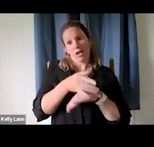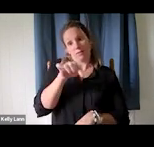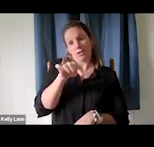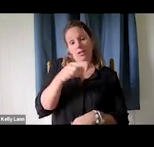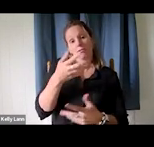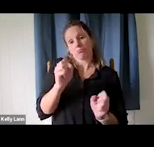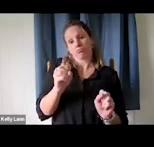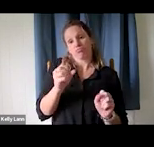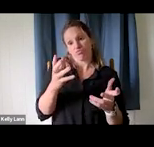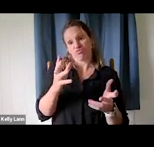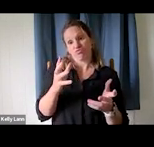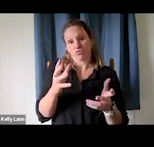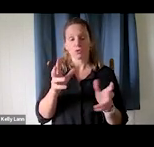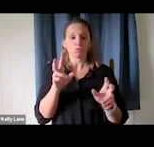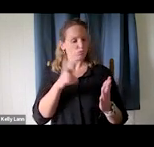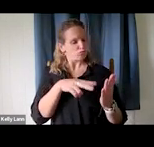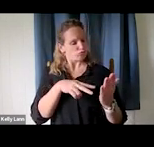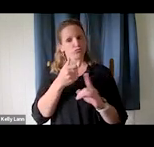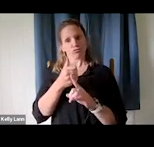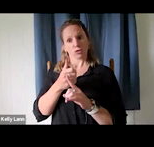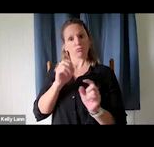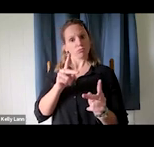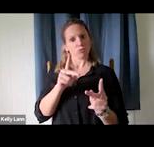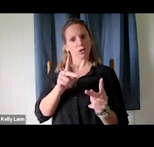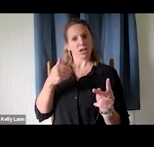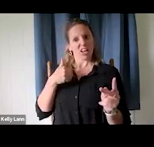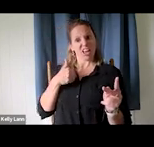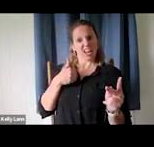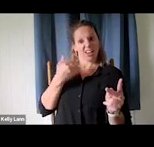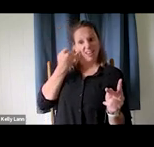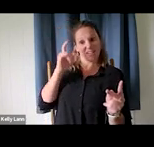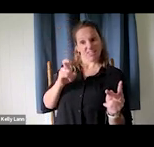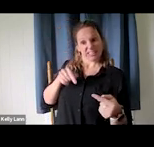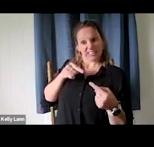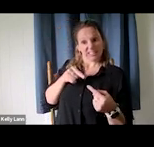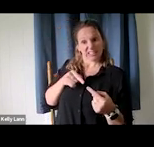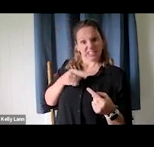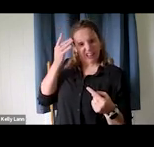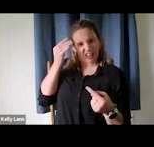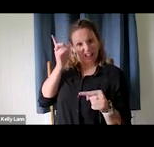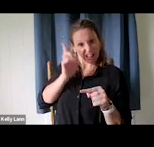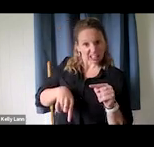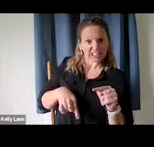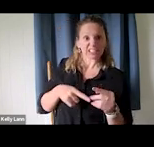para que puedan tomar esta información y tenerla a mano. Si tienen dificultades para escribir la sección del historial de consumo de sustancias